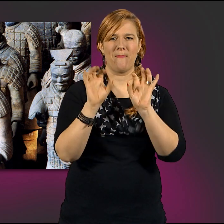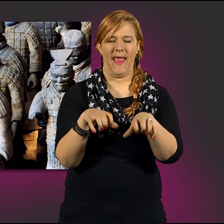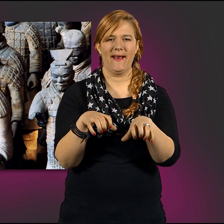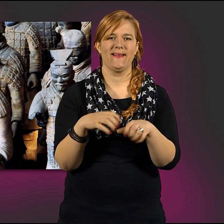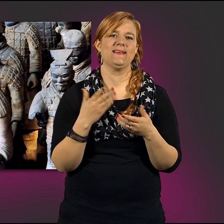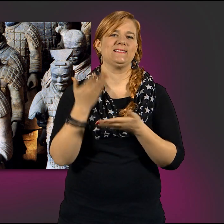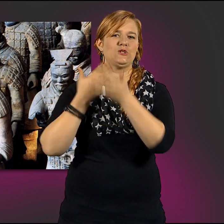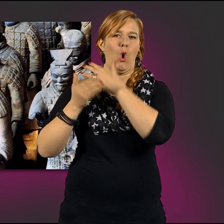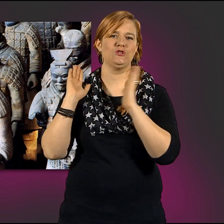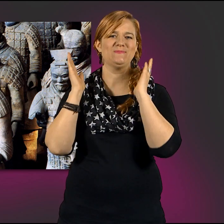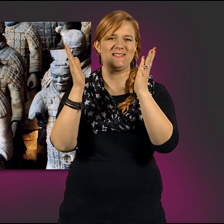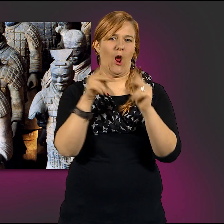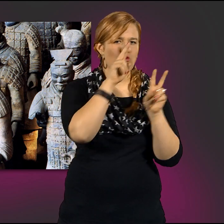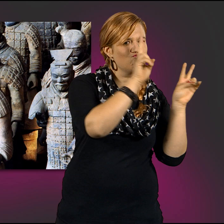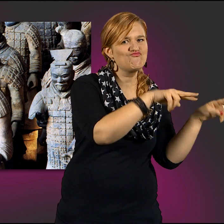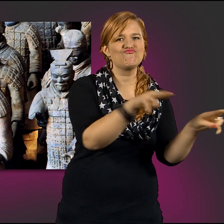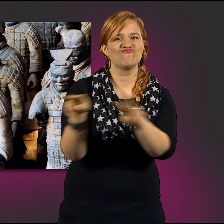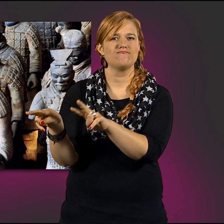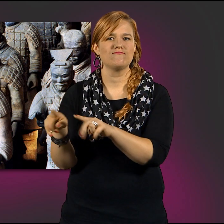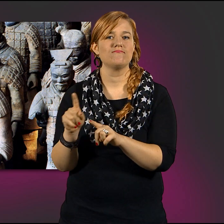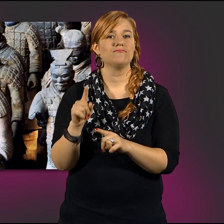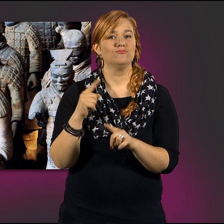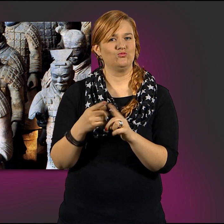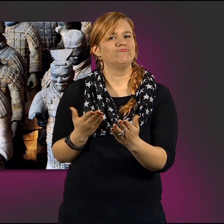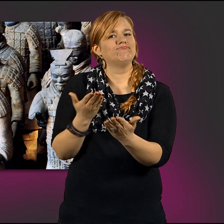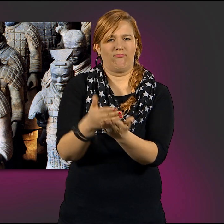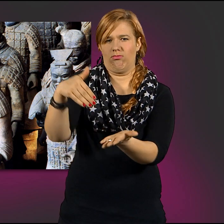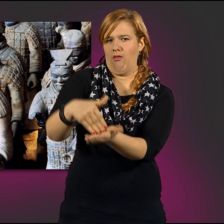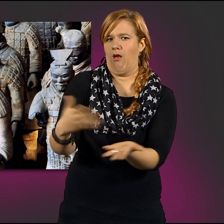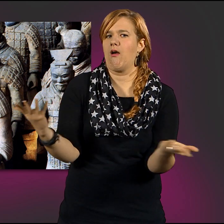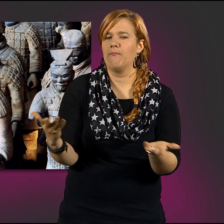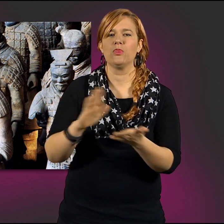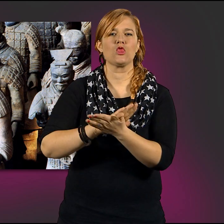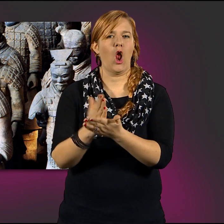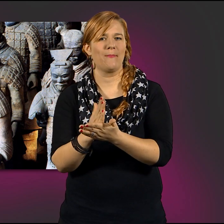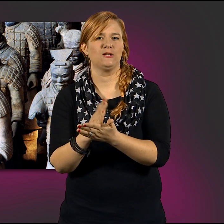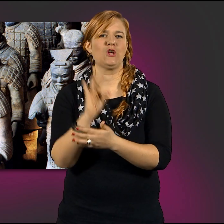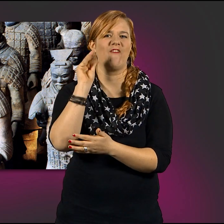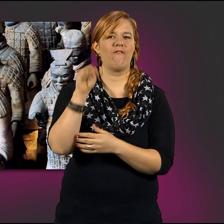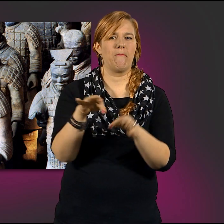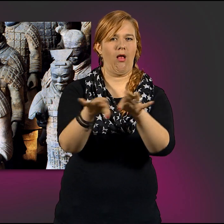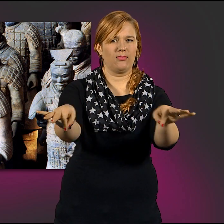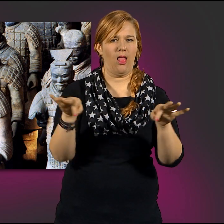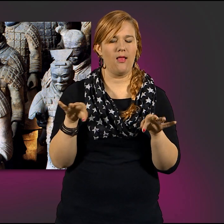können Sie am 12. Juni im Historischen Museum Bern an der Führung mit Gebärdensprachverdolmetschung